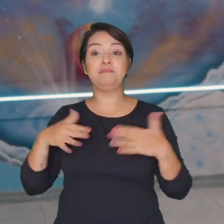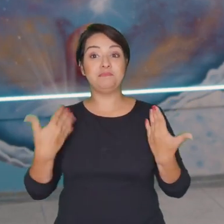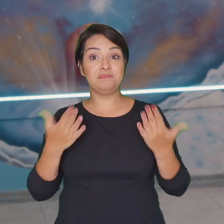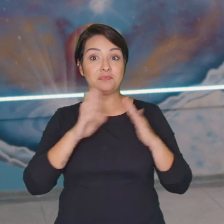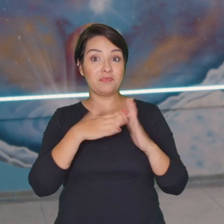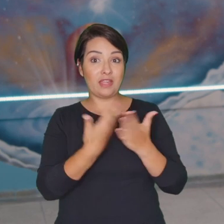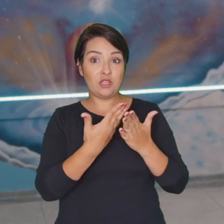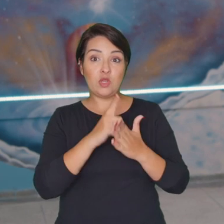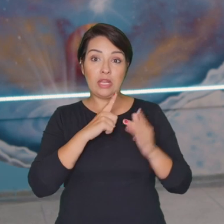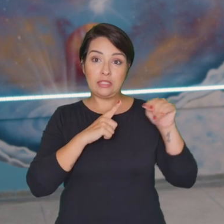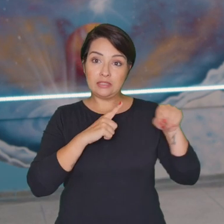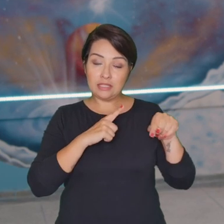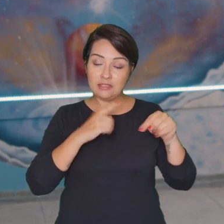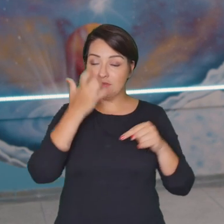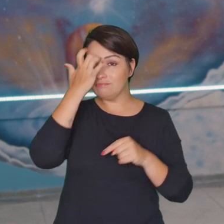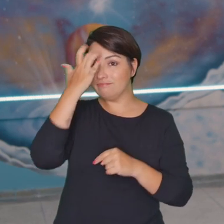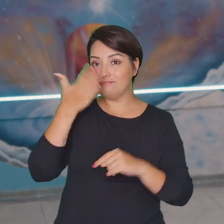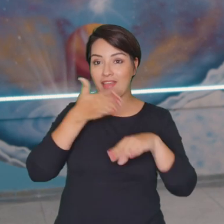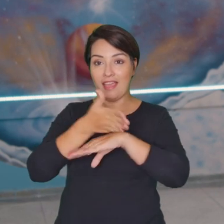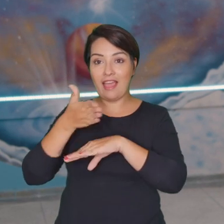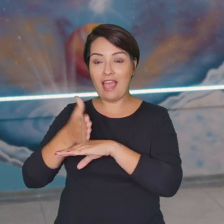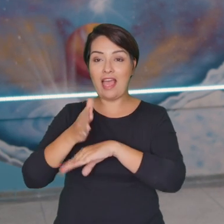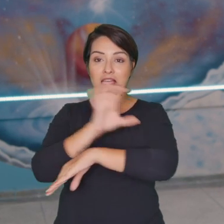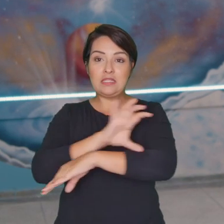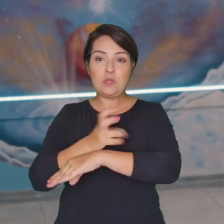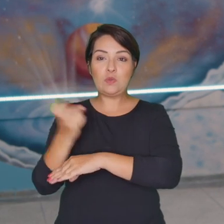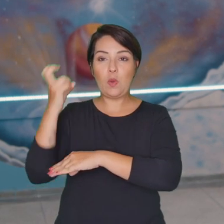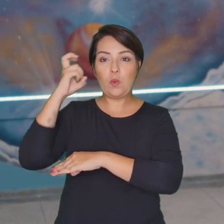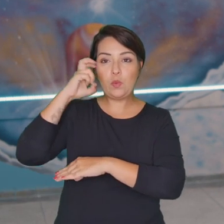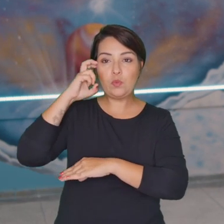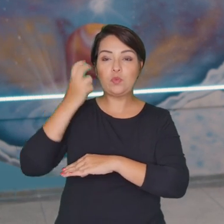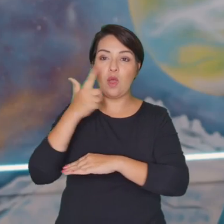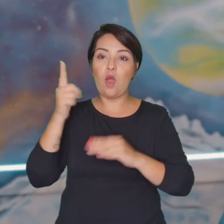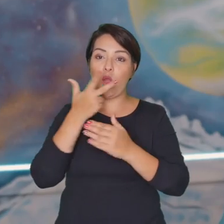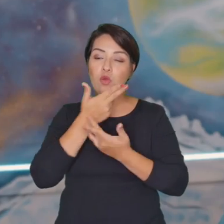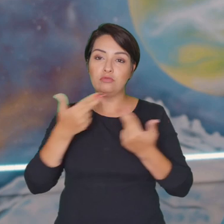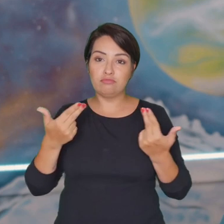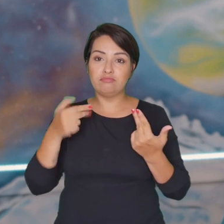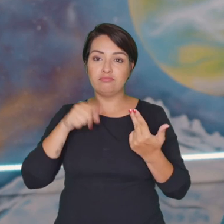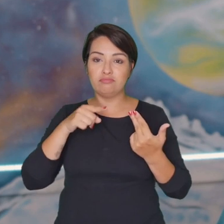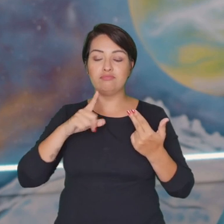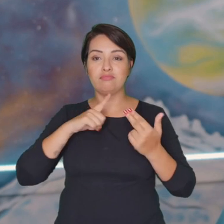facilitaria com que os alunos tivessem acesso à cultura, a outros tipos de manifestação que foge até do seu dia a dia.